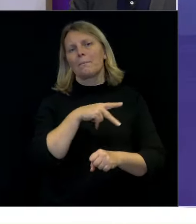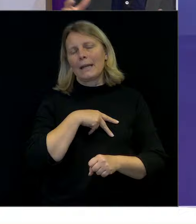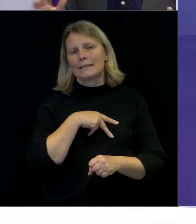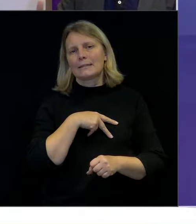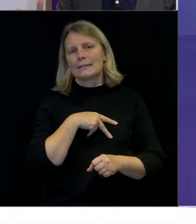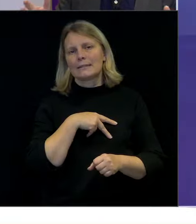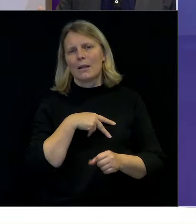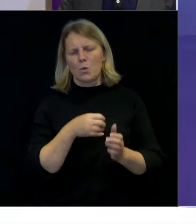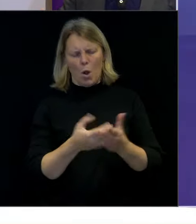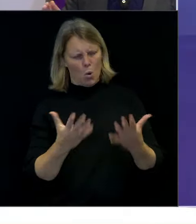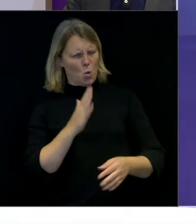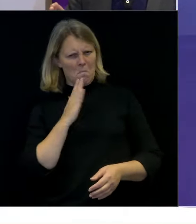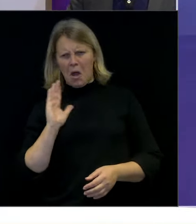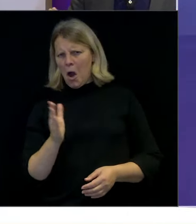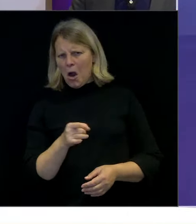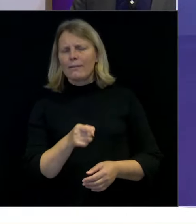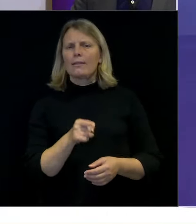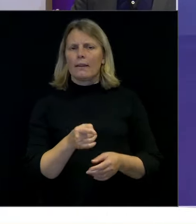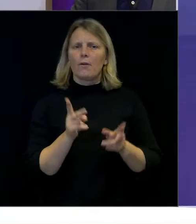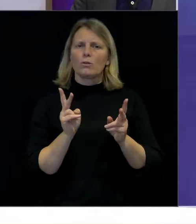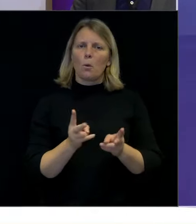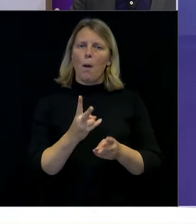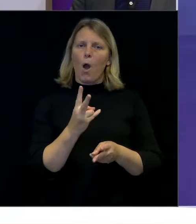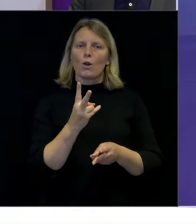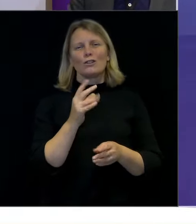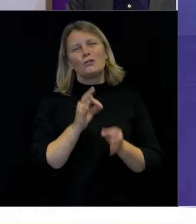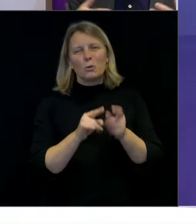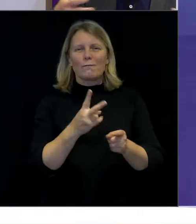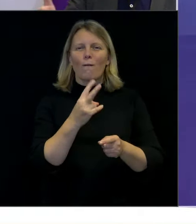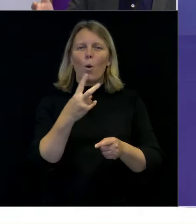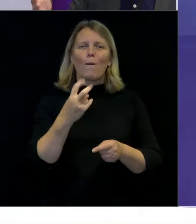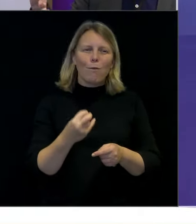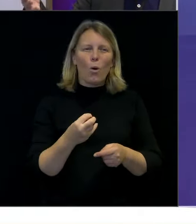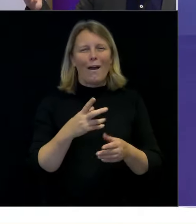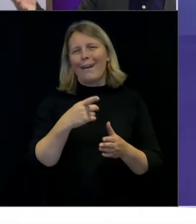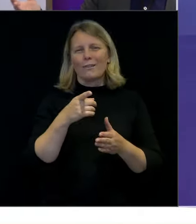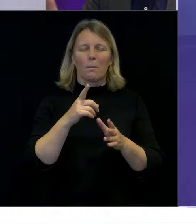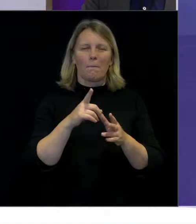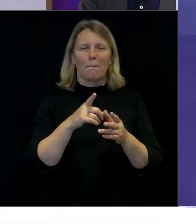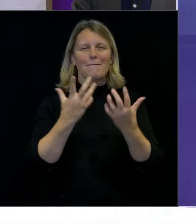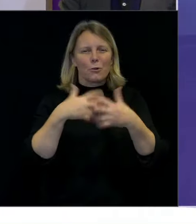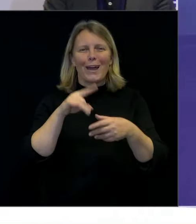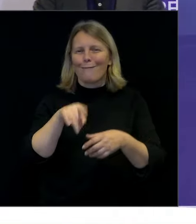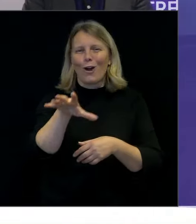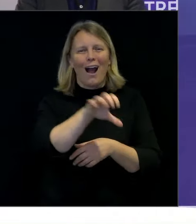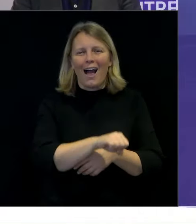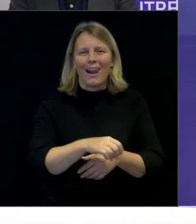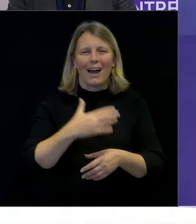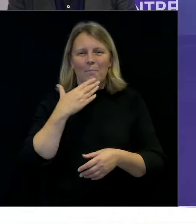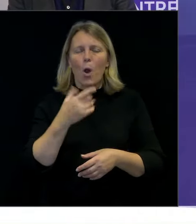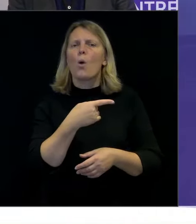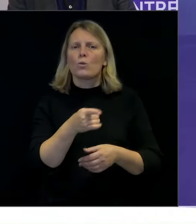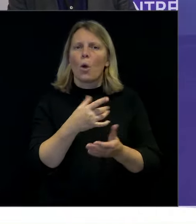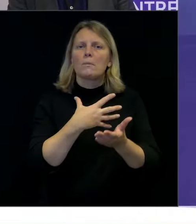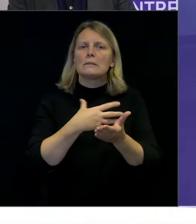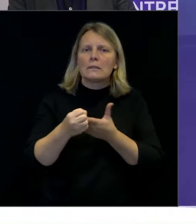då fanns det en som hade förslag om hur man gör volvo-bilar tillgängliga för alla.